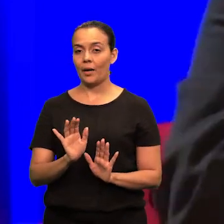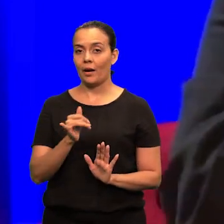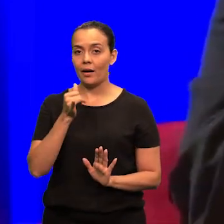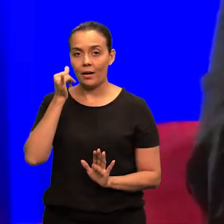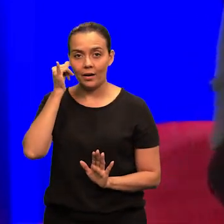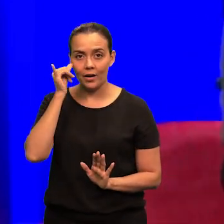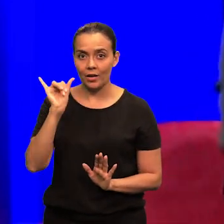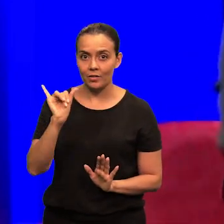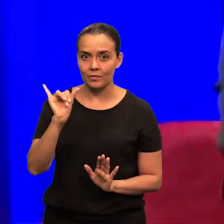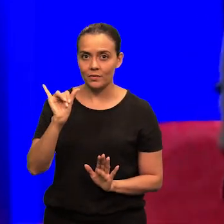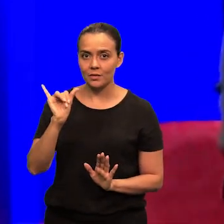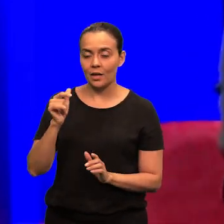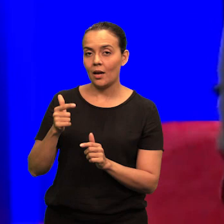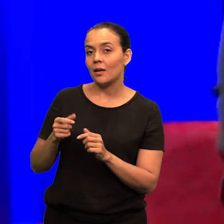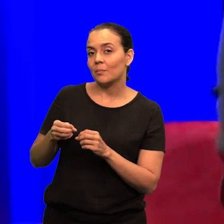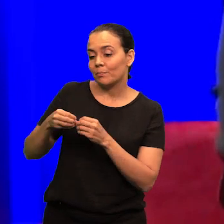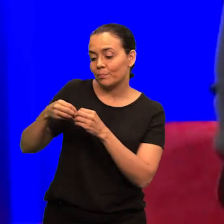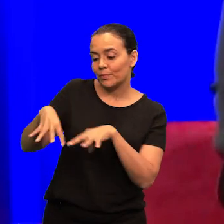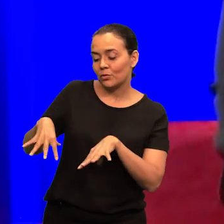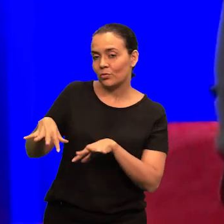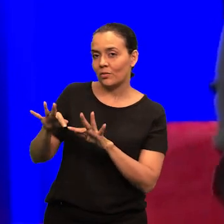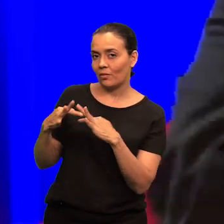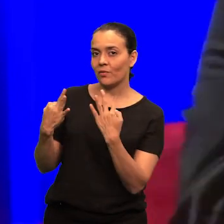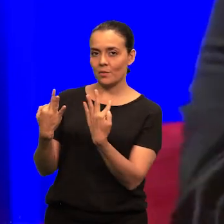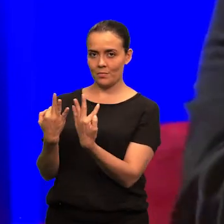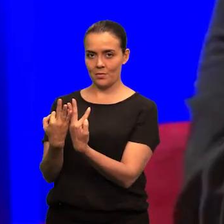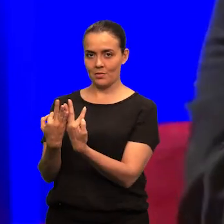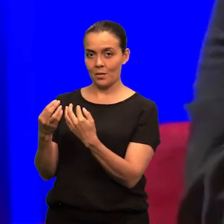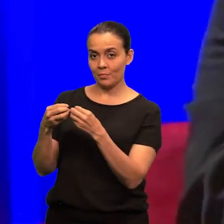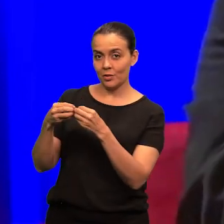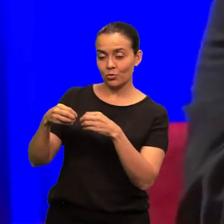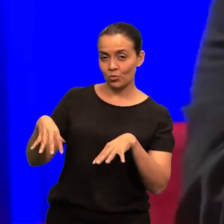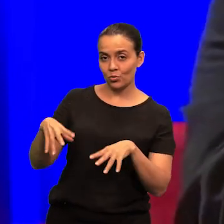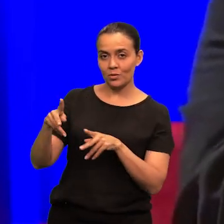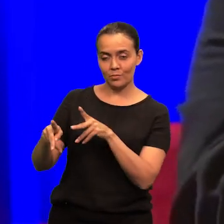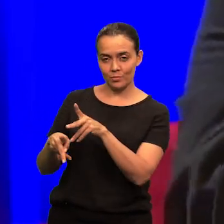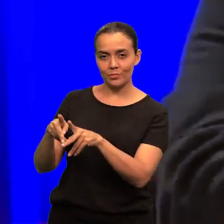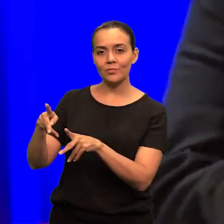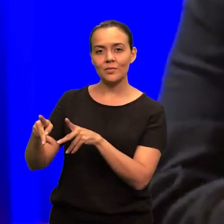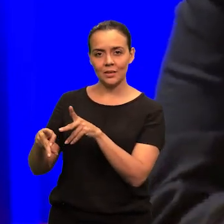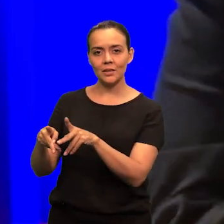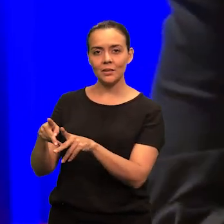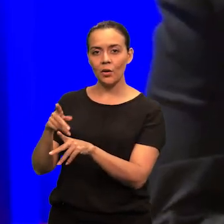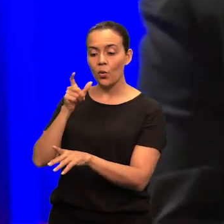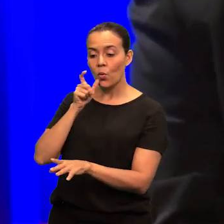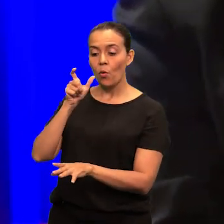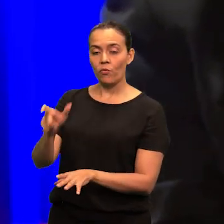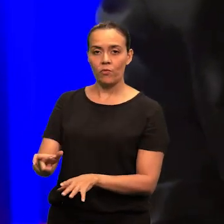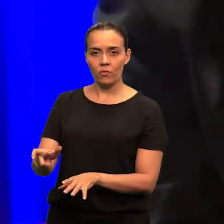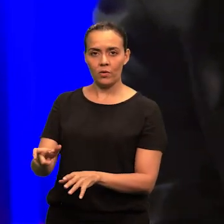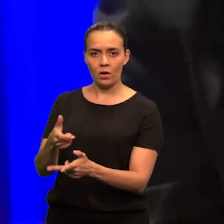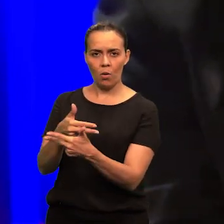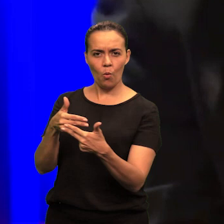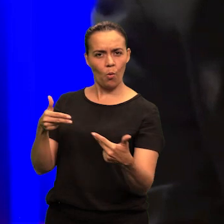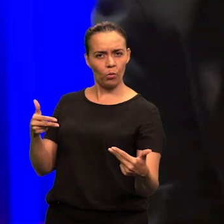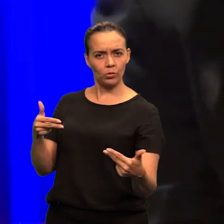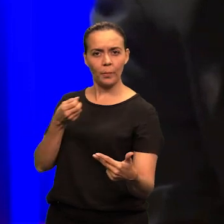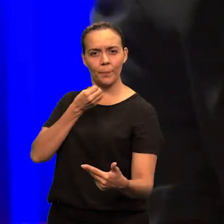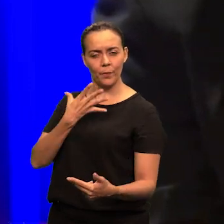que apodreça a minha família, que degrade minha comunidade, que ofenda aquilo que é saudável.